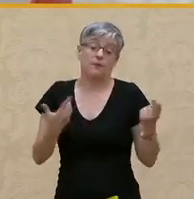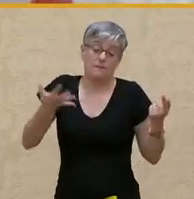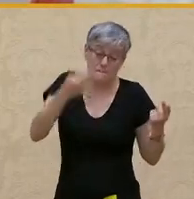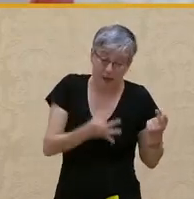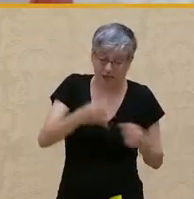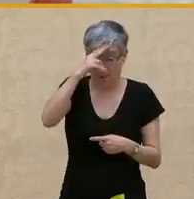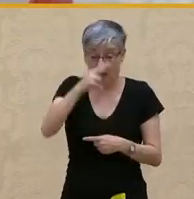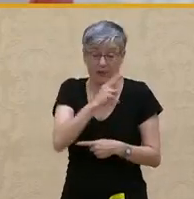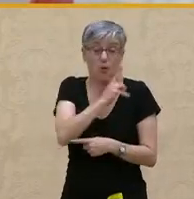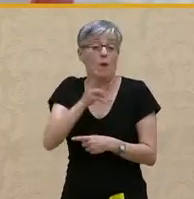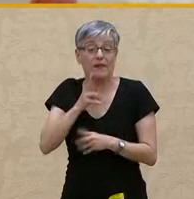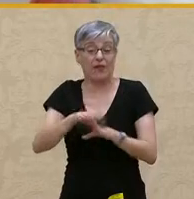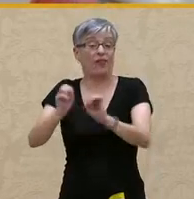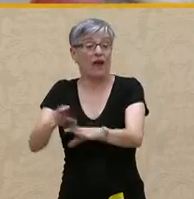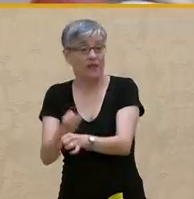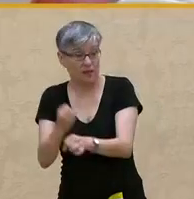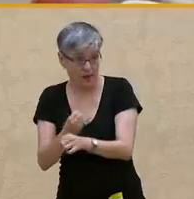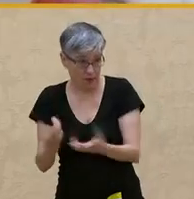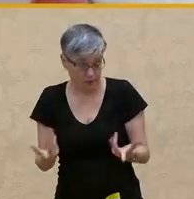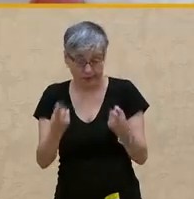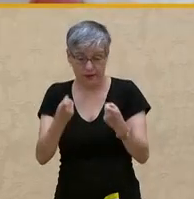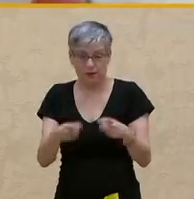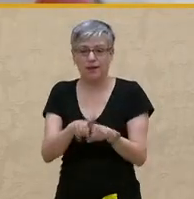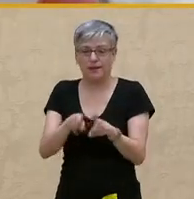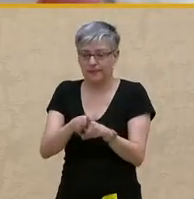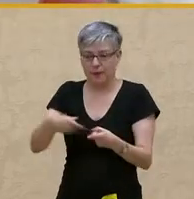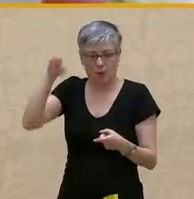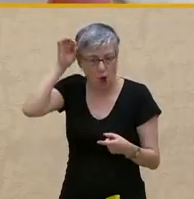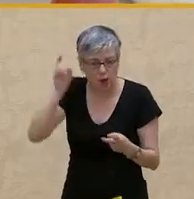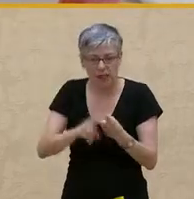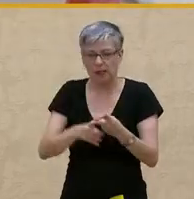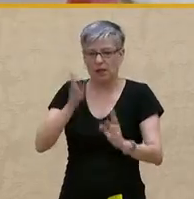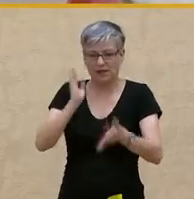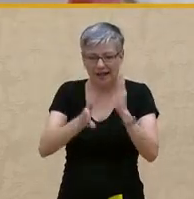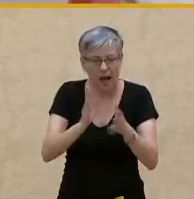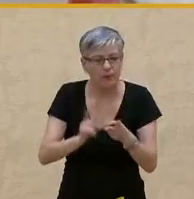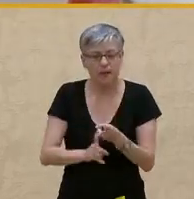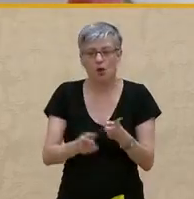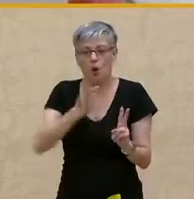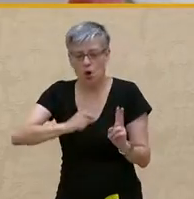de trabajar sino porque son prótesis, logopeda, terapias, son un gasto tan tan grande que mucha